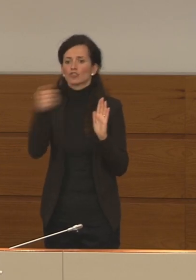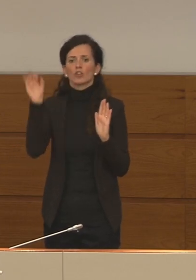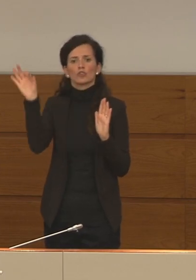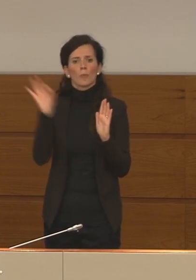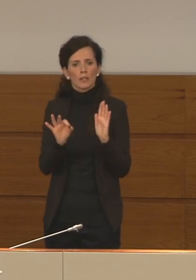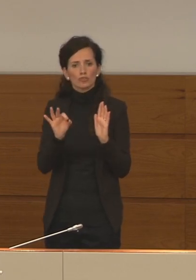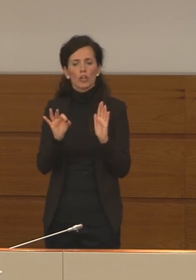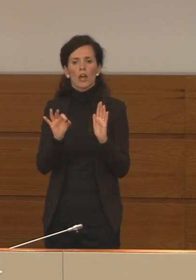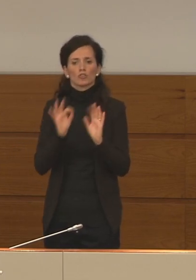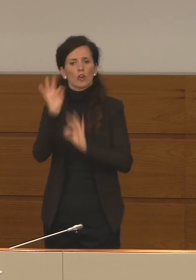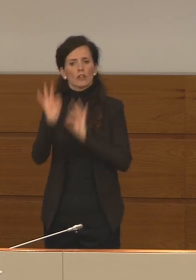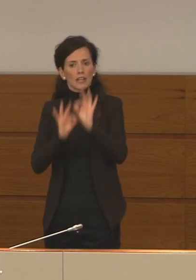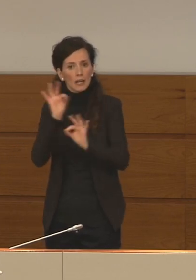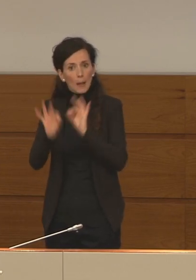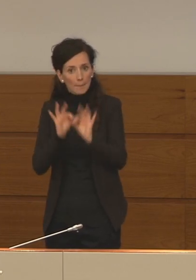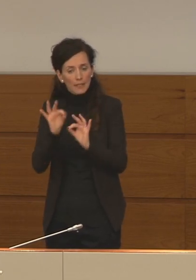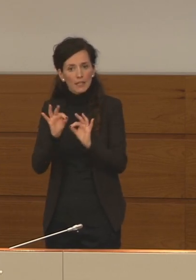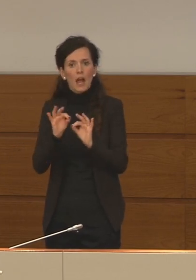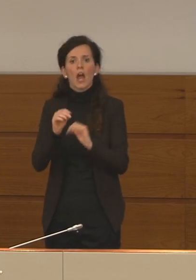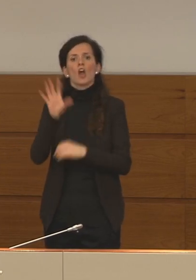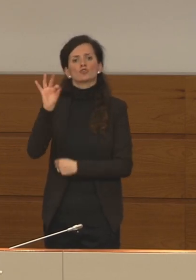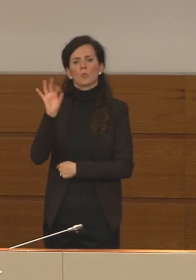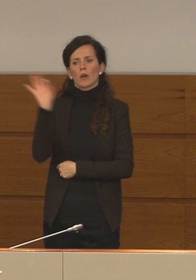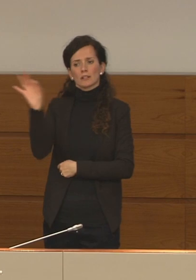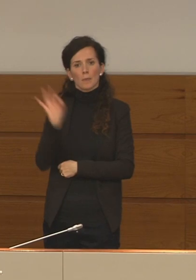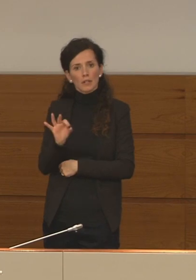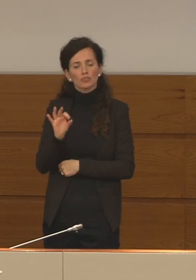del 50% delle terapie intensive